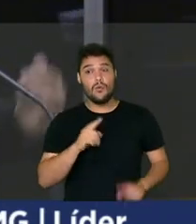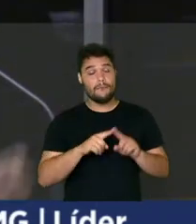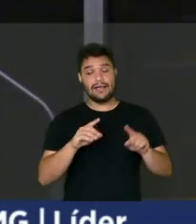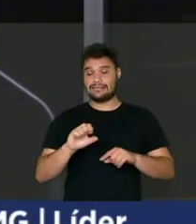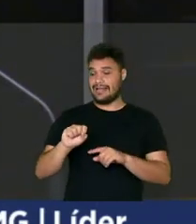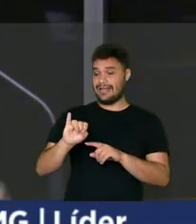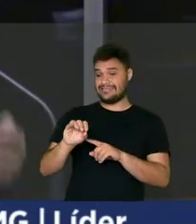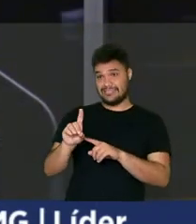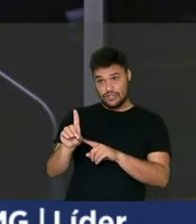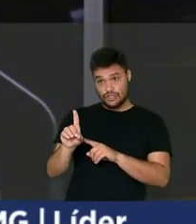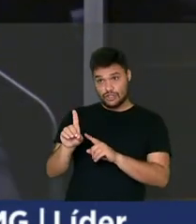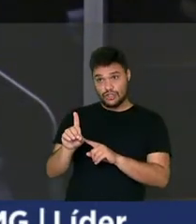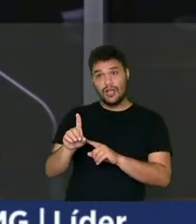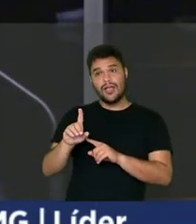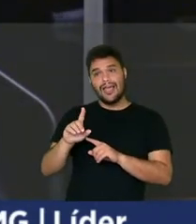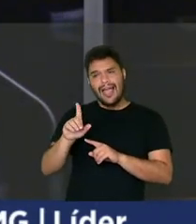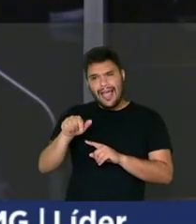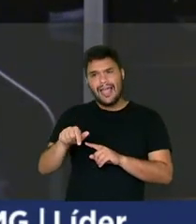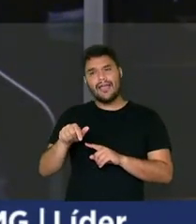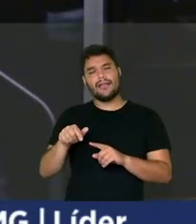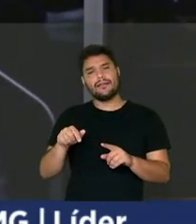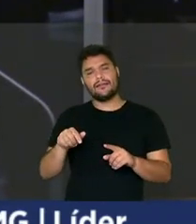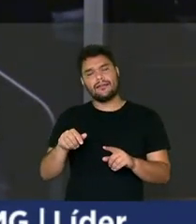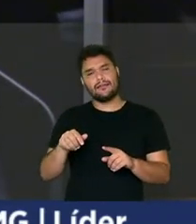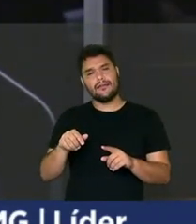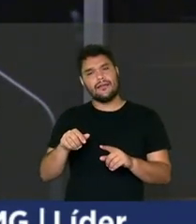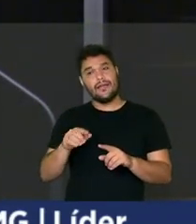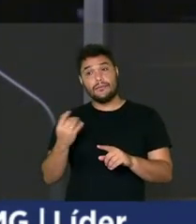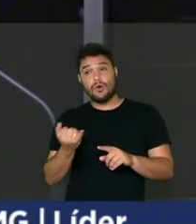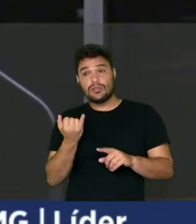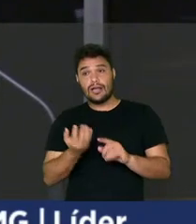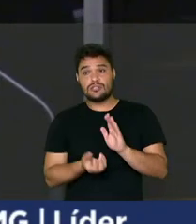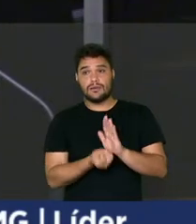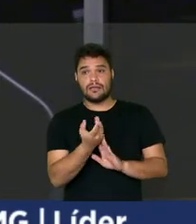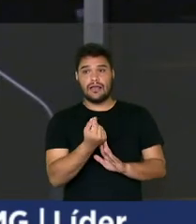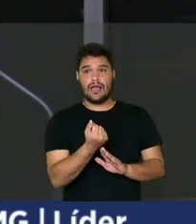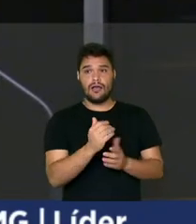PAÍS, EM TORNO DE 7,5 BILHÕ ES, MAS ENTENDEMOS QUE A CID É UMA FONTE IMPORTANTE PARA A CRIAÇÃO DOS FUNDO. ENTÃO